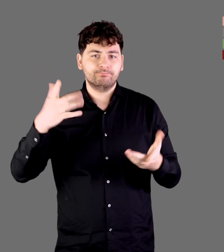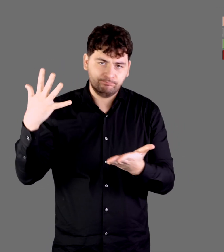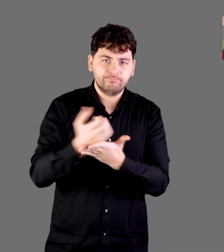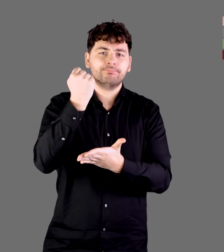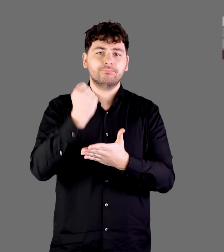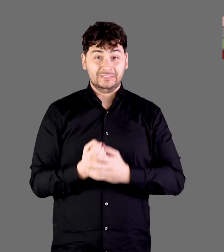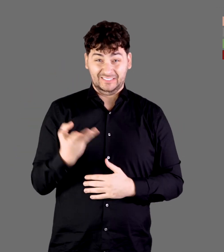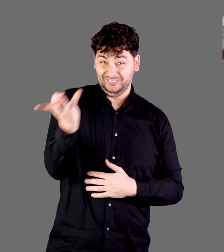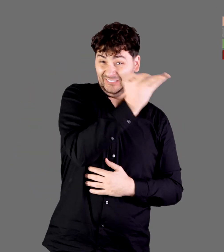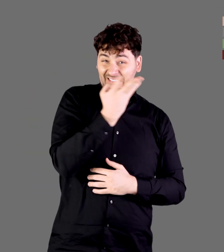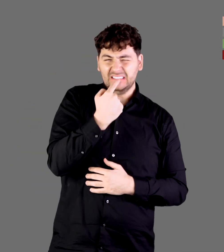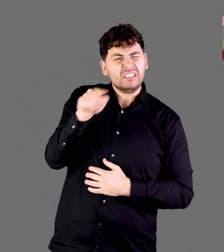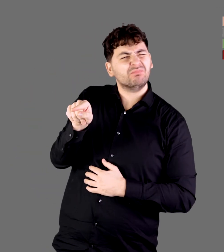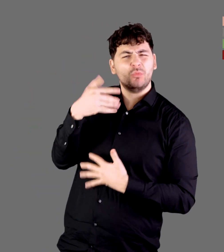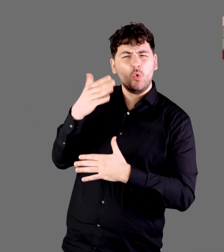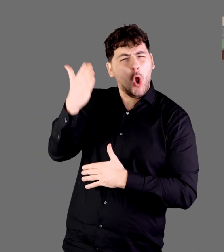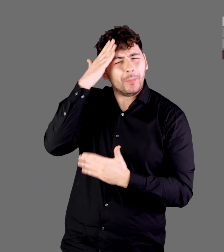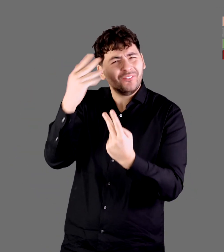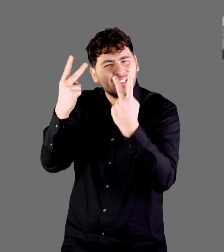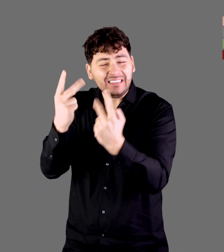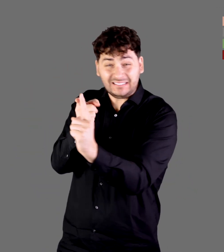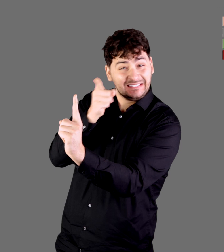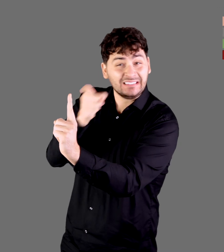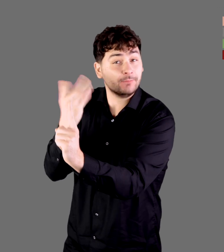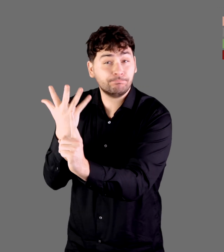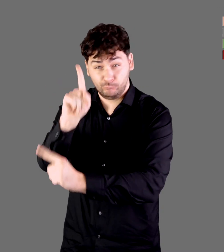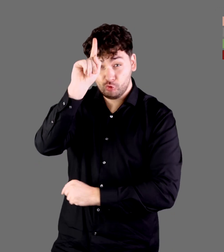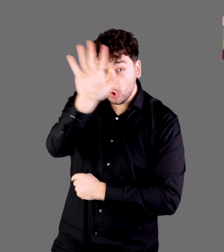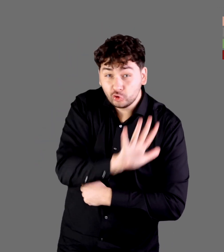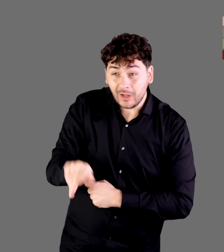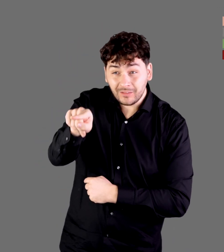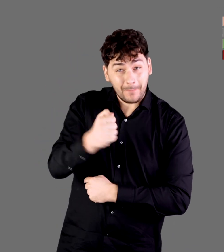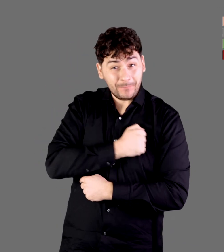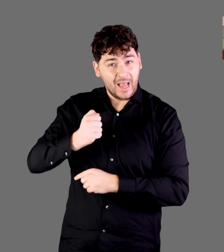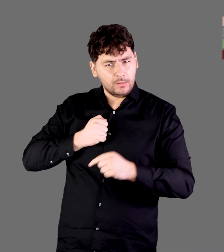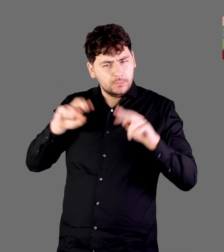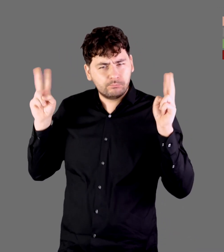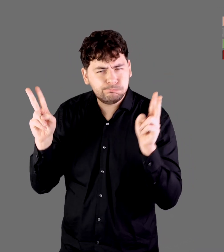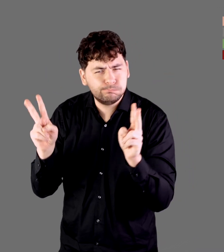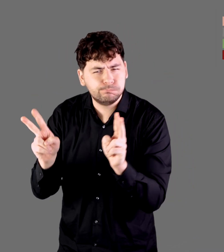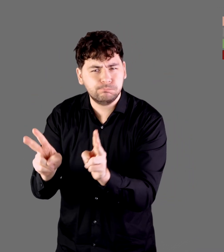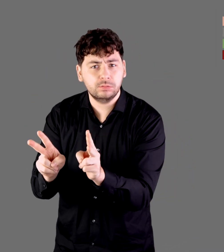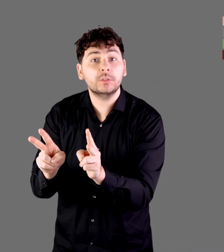erklärten zu ihren wichtigsten Zielen die militärische Abrüstung Deutschlands,